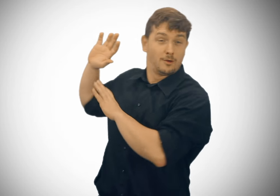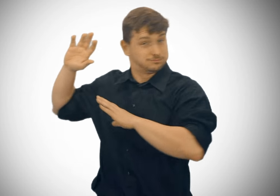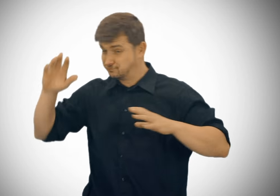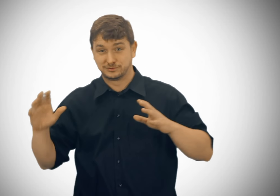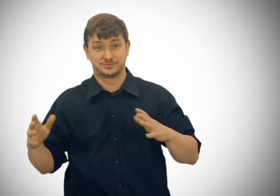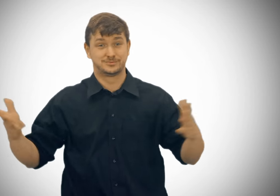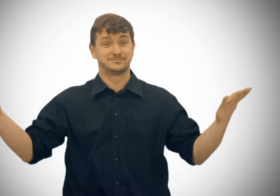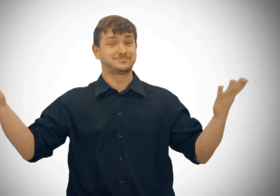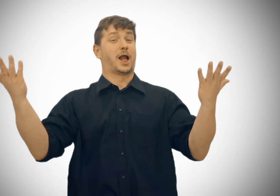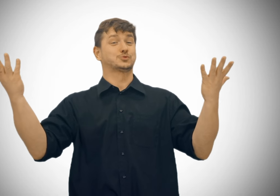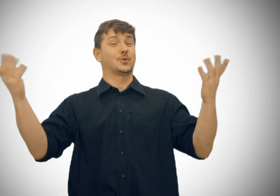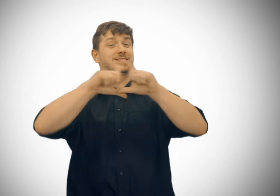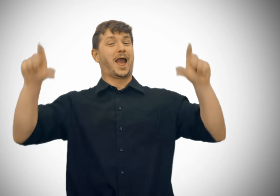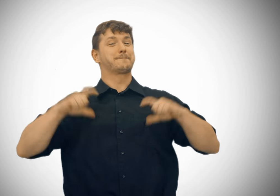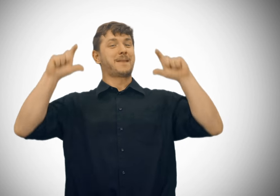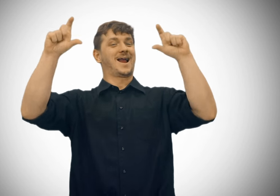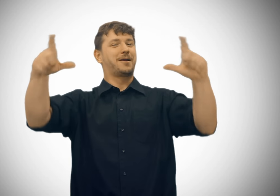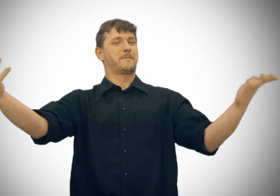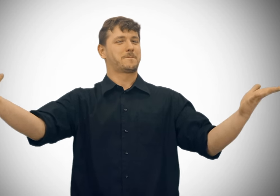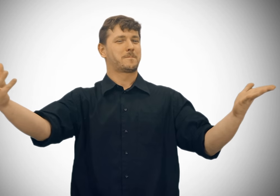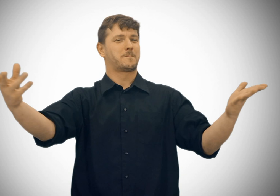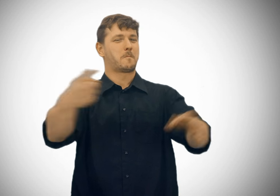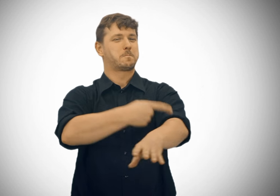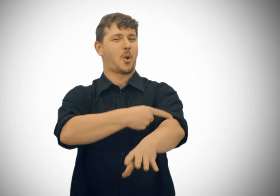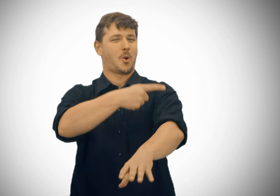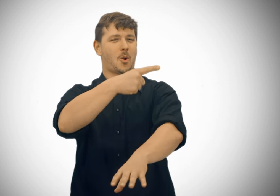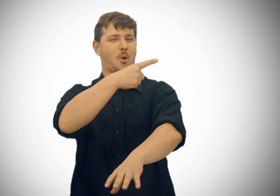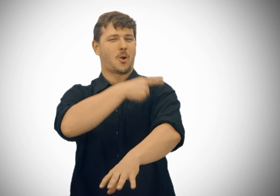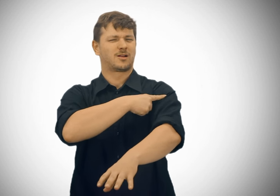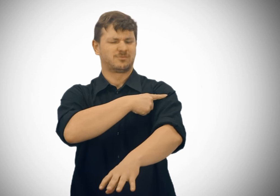Hoppla! Ihr habt es sicherlich erkannt, nicht wahr!? Heute geht es um Polen (= alte Gebärde!).